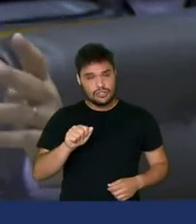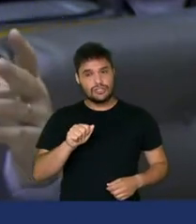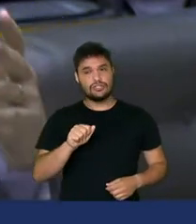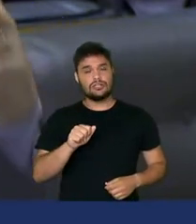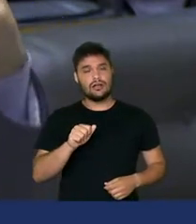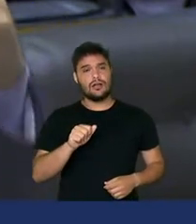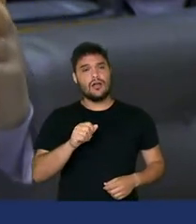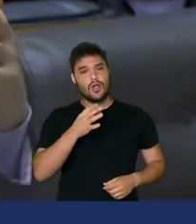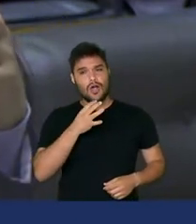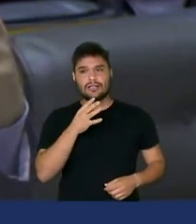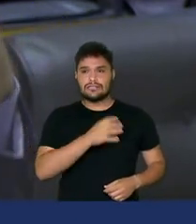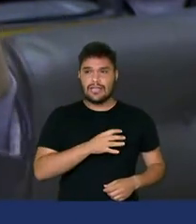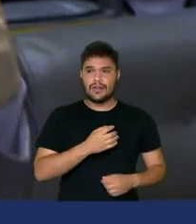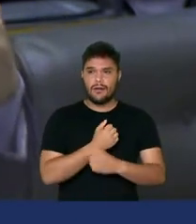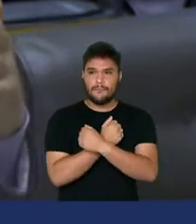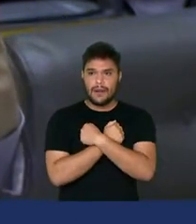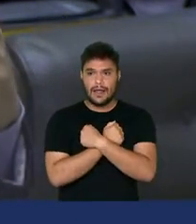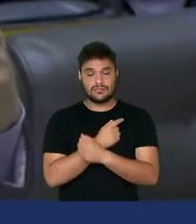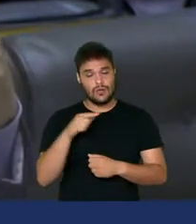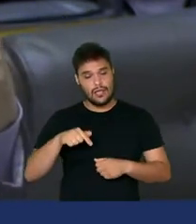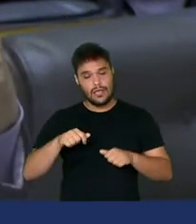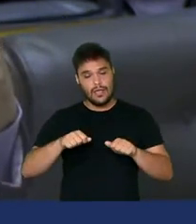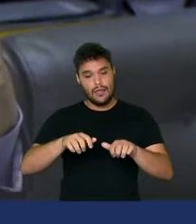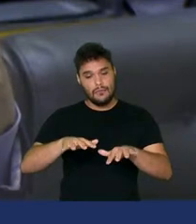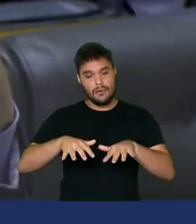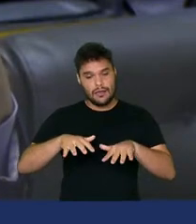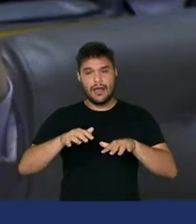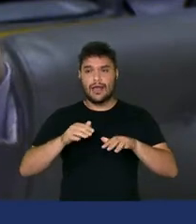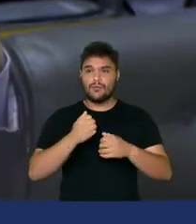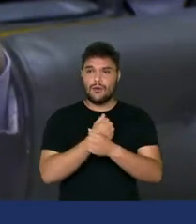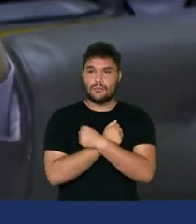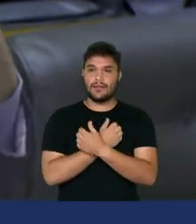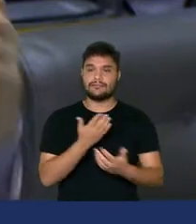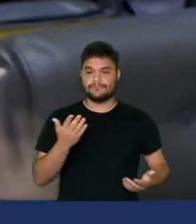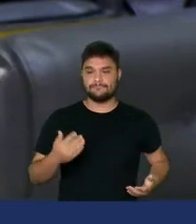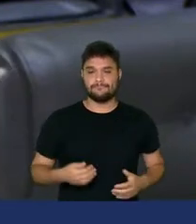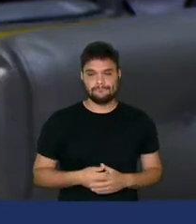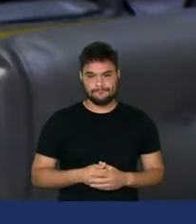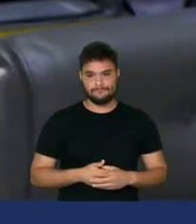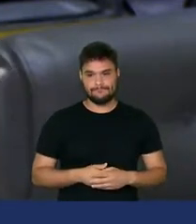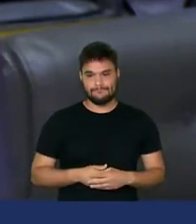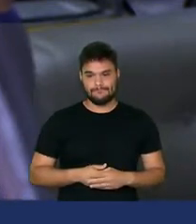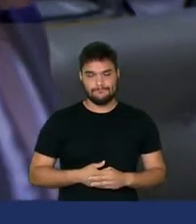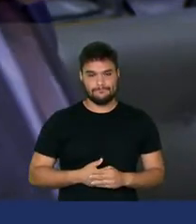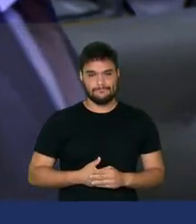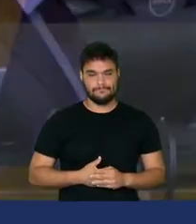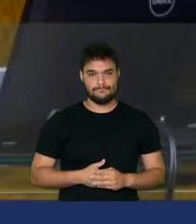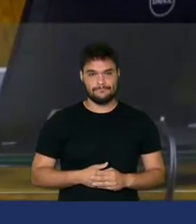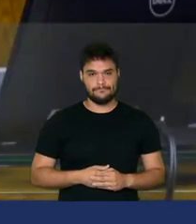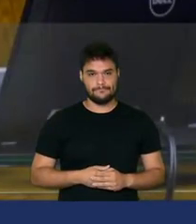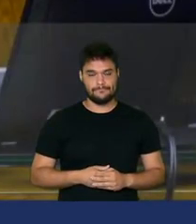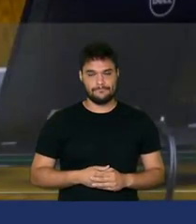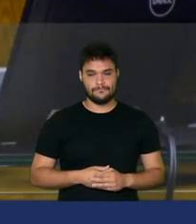CONHECE E ESTÁ MAONDANDO UM ABRAÇO. A FEGHALI TAMBÉM ESTÁ MANDANDO UM ABRAÇO. ESSE PLENÁRIO MANDA UM ABRAÇ O. -- [PRESIDENTE]: